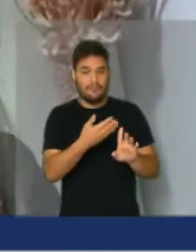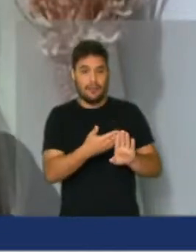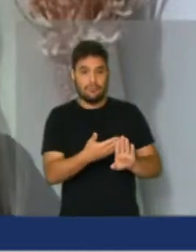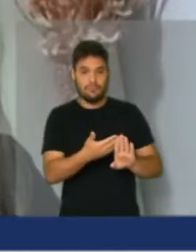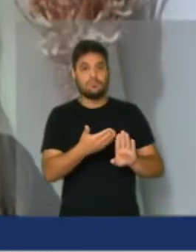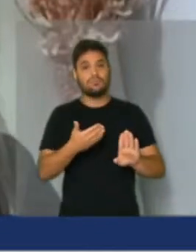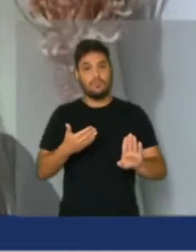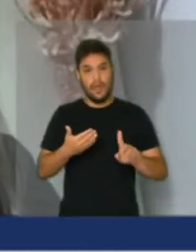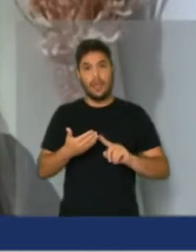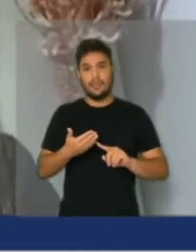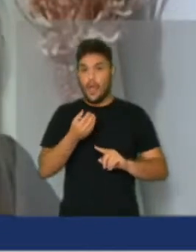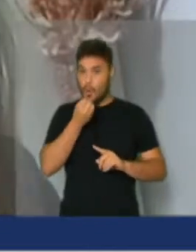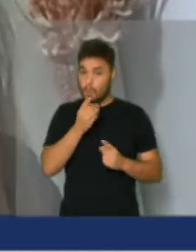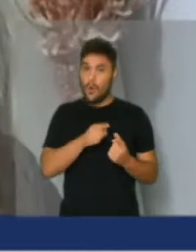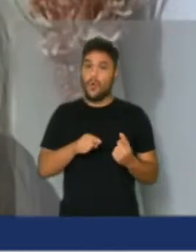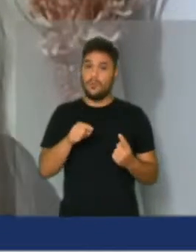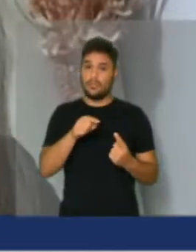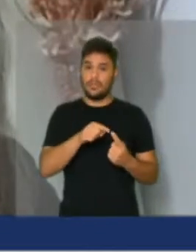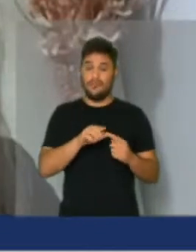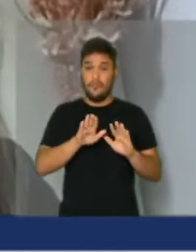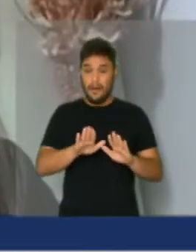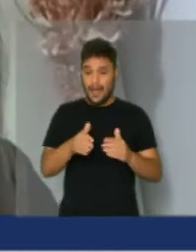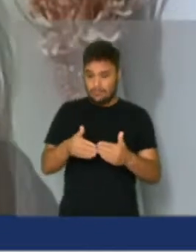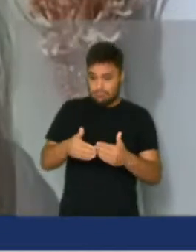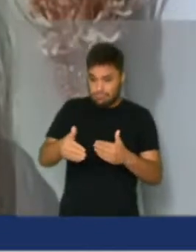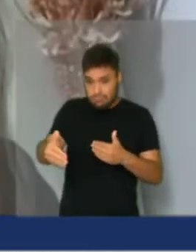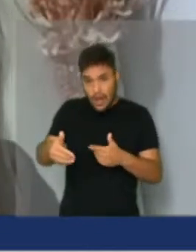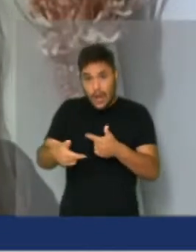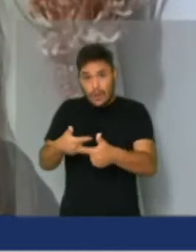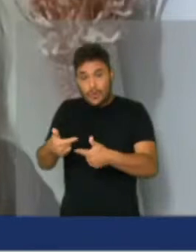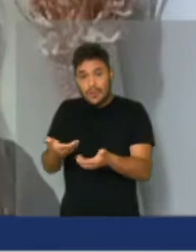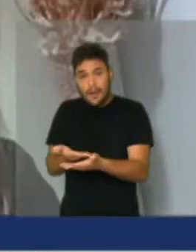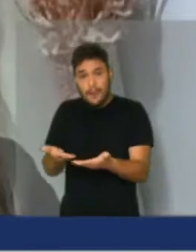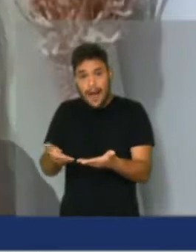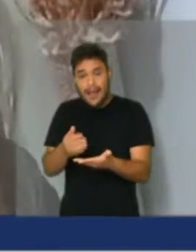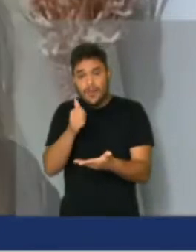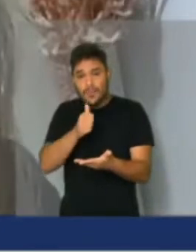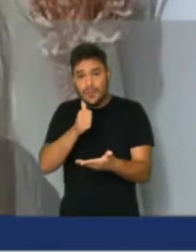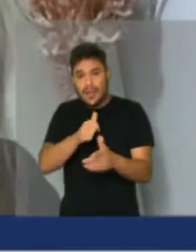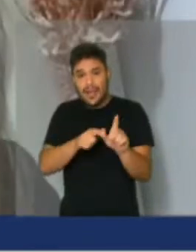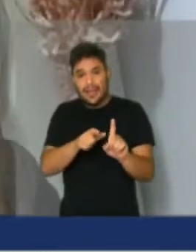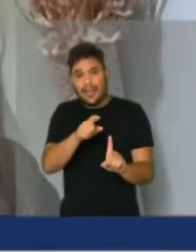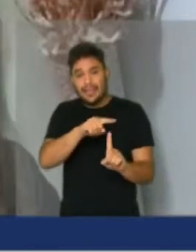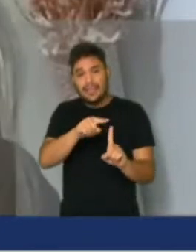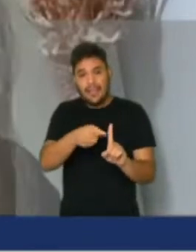AO TRABALHO É DESASTROSO, ISSO ESTÁ INTERFERINDO NO MERCADO DE TRABALHO, INCLUSIVE